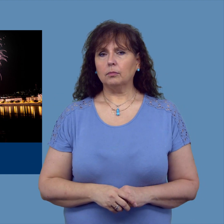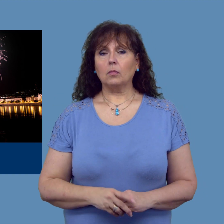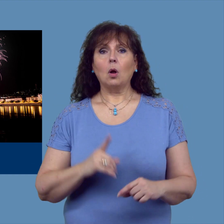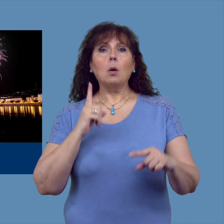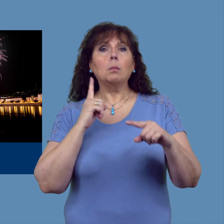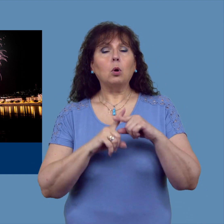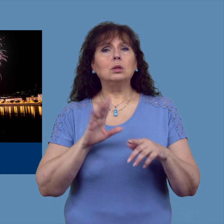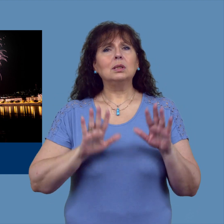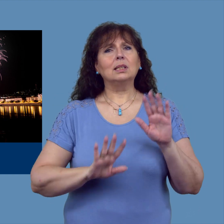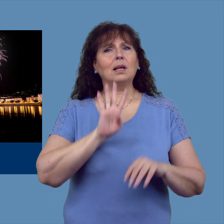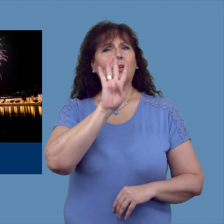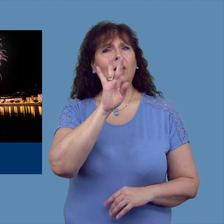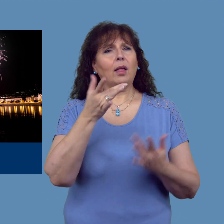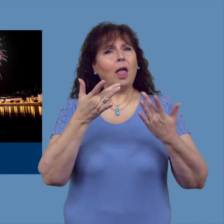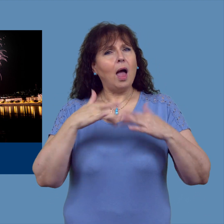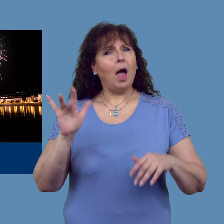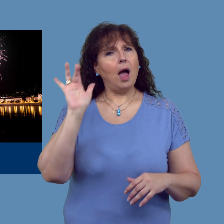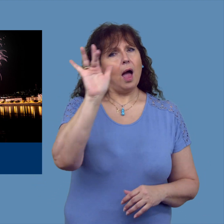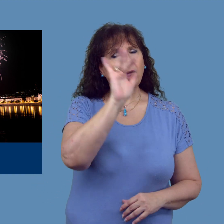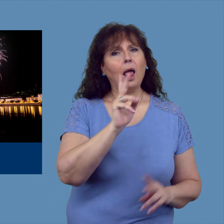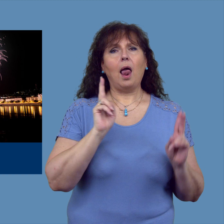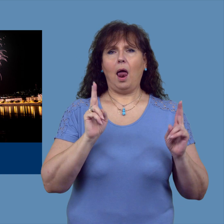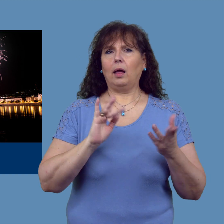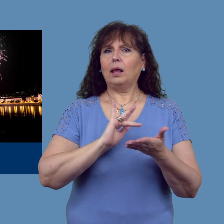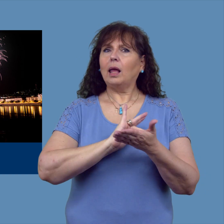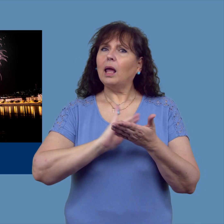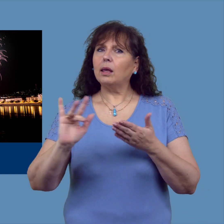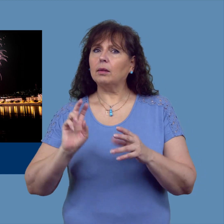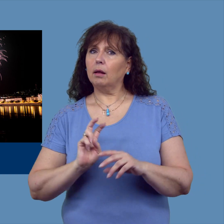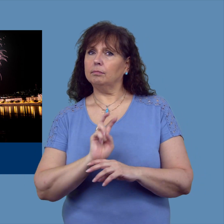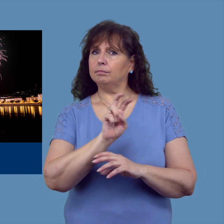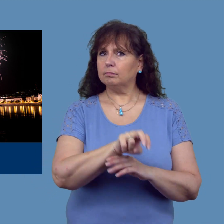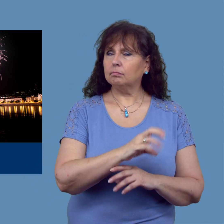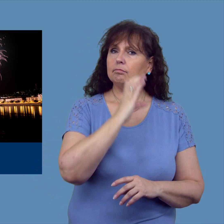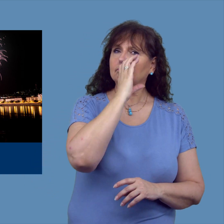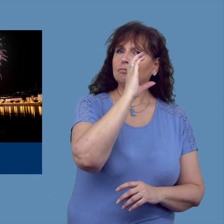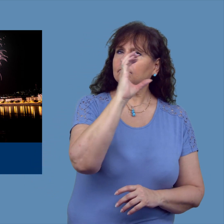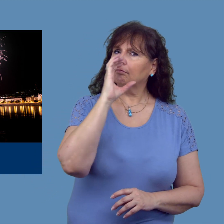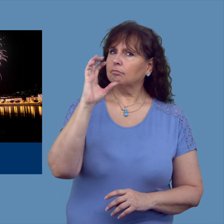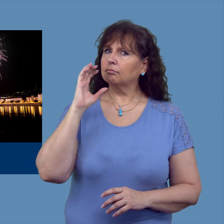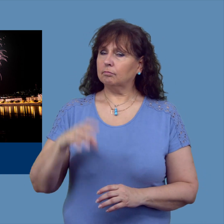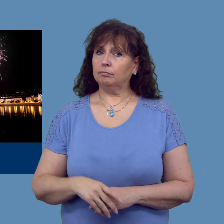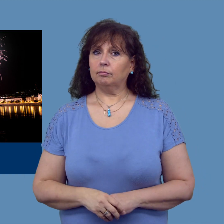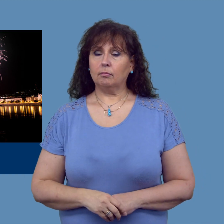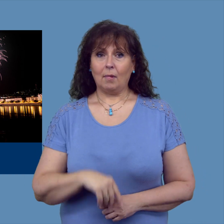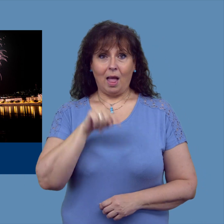tizennégy ingyenes helyszínen várják programok a közönséget.